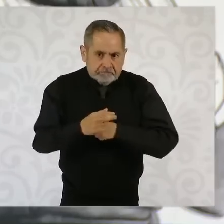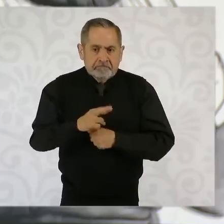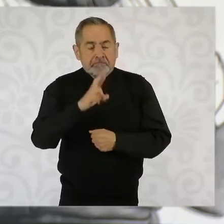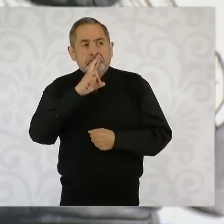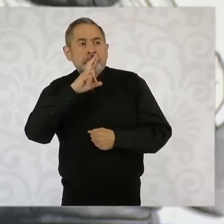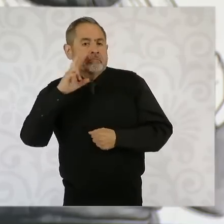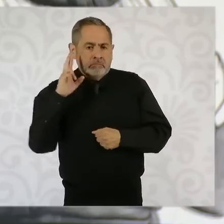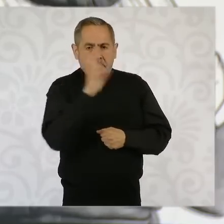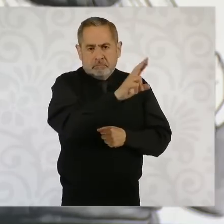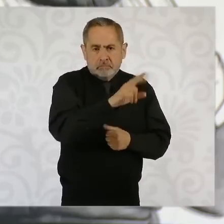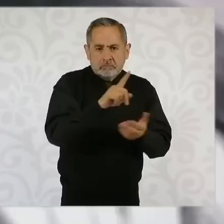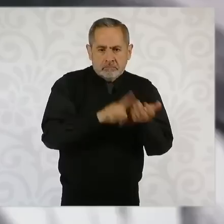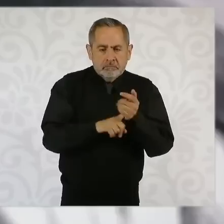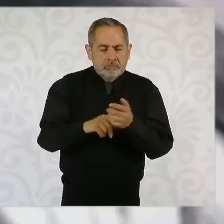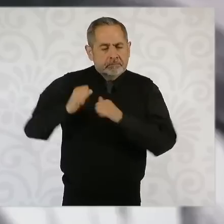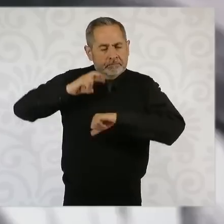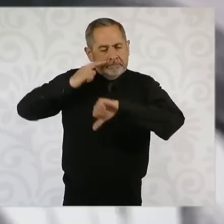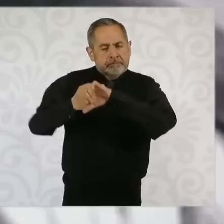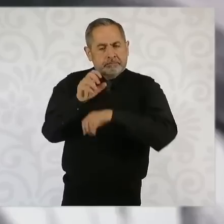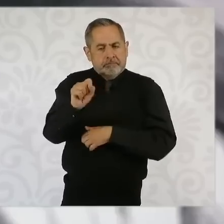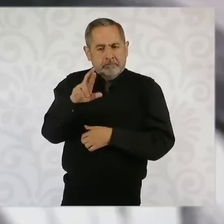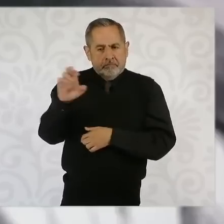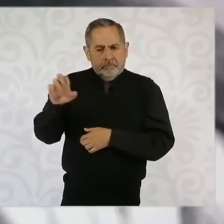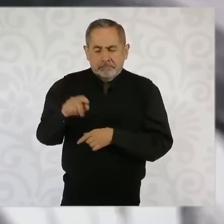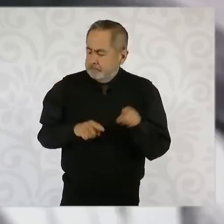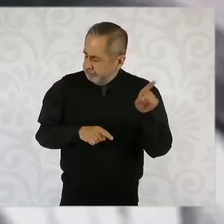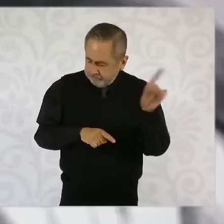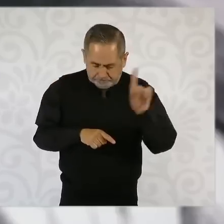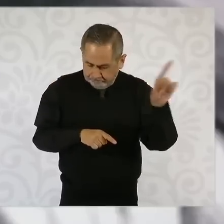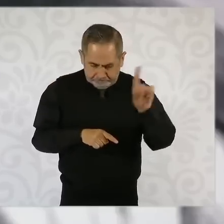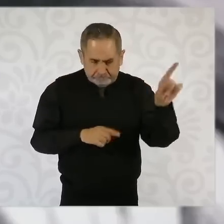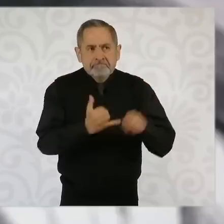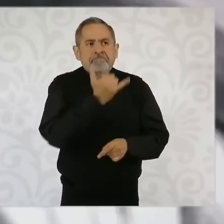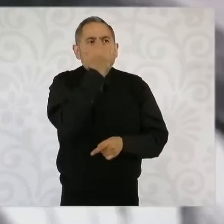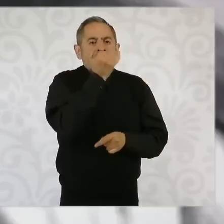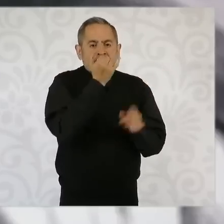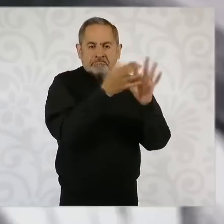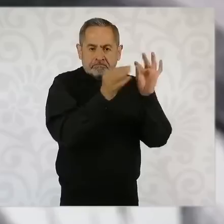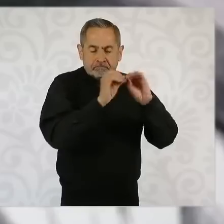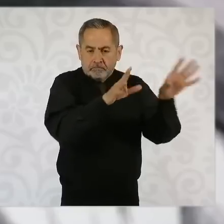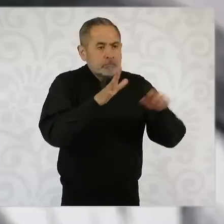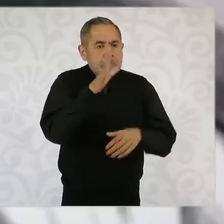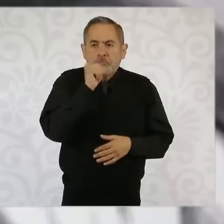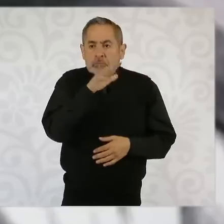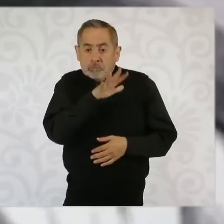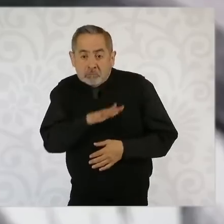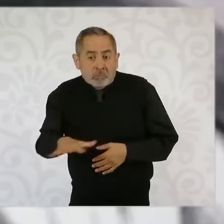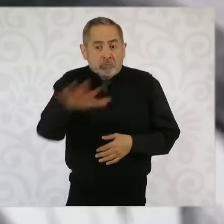el canciller diciendo que no que están equivocados que no se puede llamar a todo el golfo de México